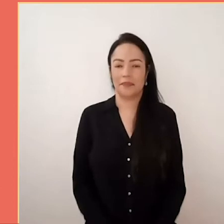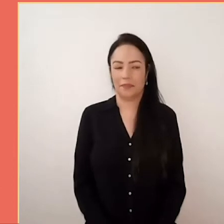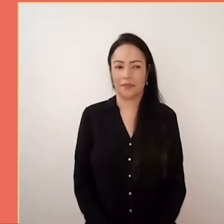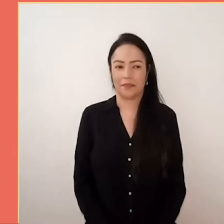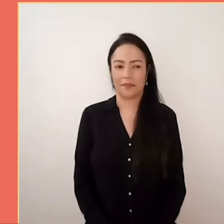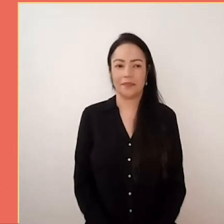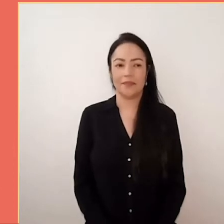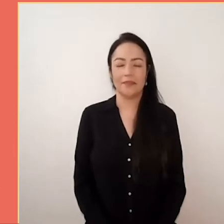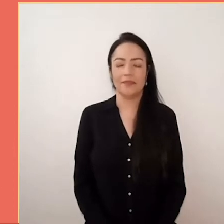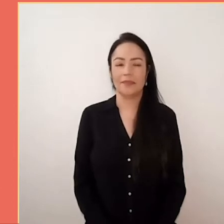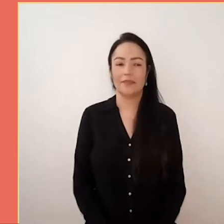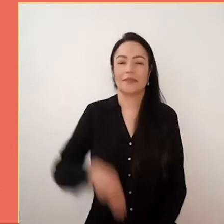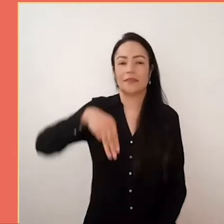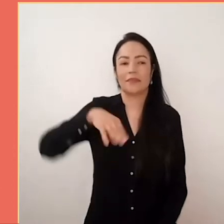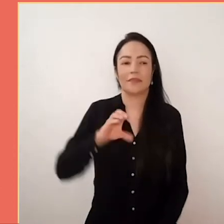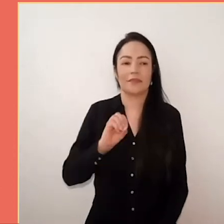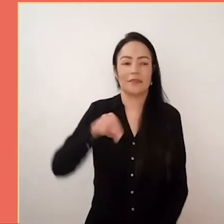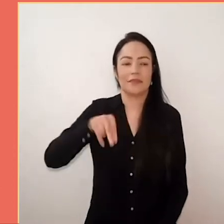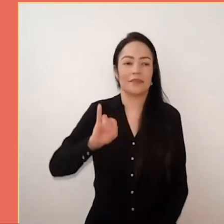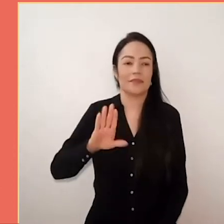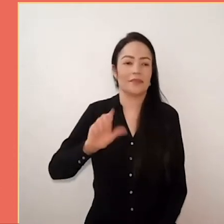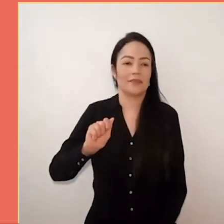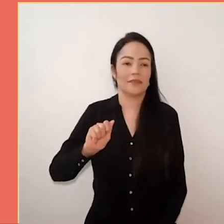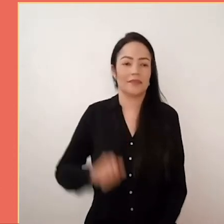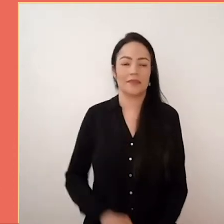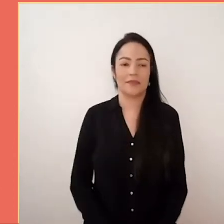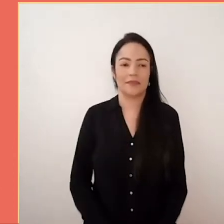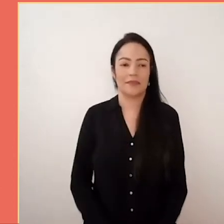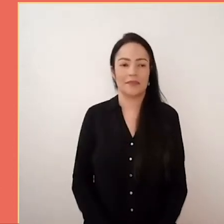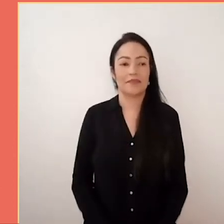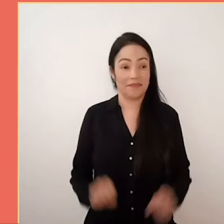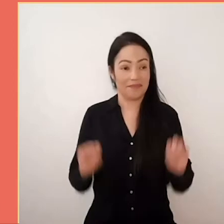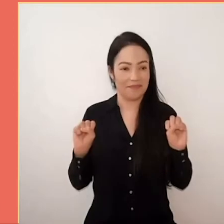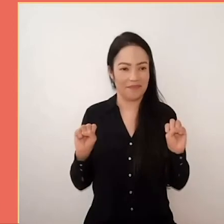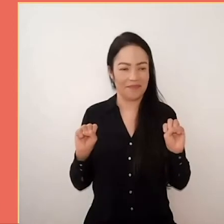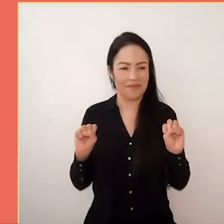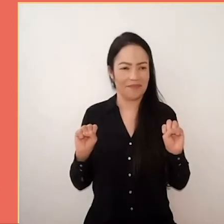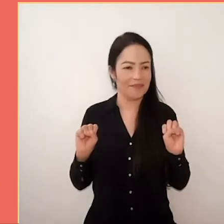Mônica? Marina? Posso falar, Marina? Porque aí depois a Marina